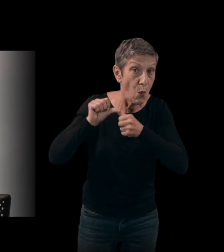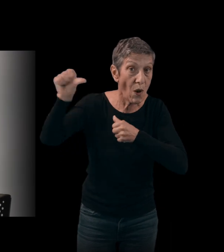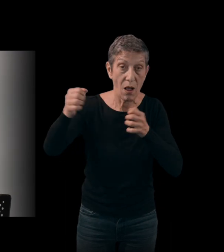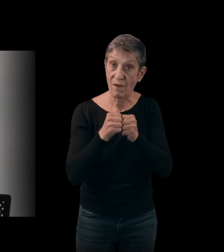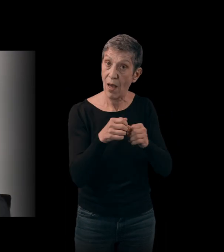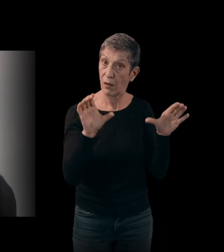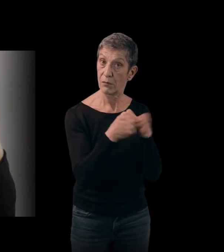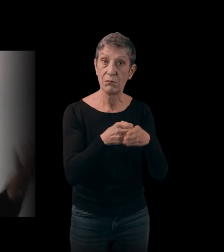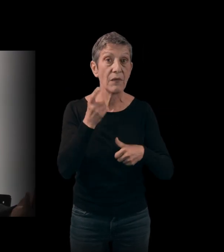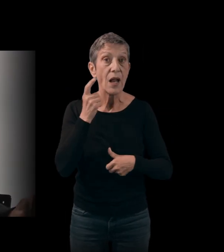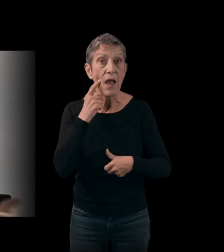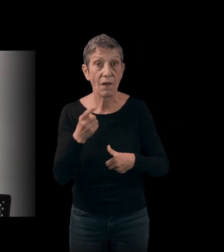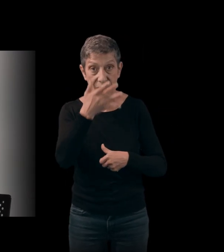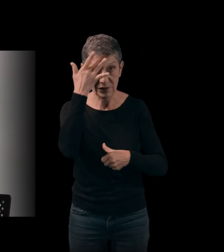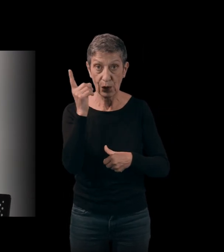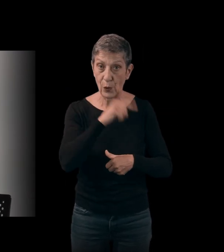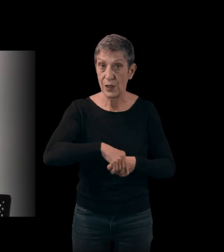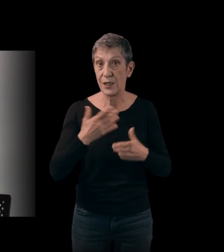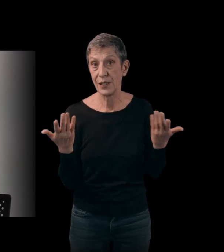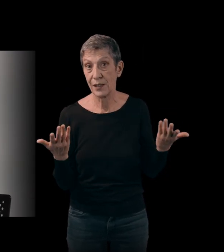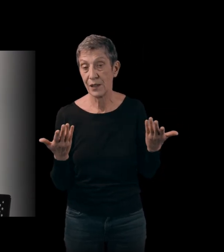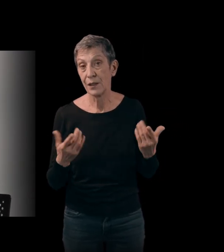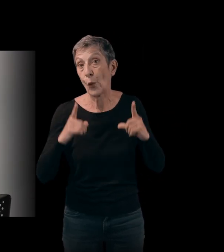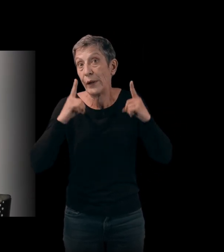élèves de Saint-Denis, et en l'occurrence du lycée Paul